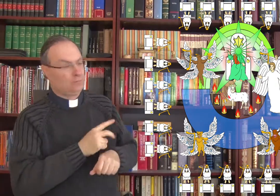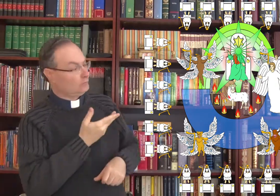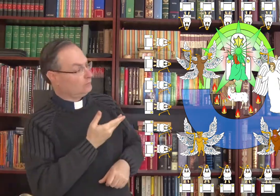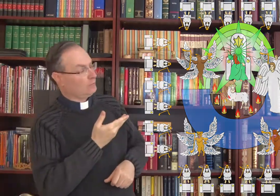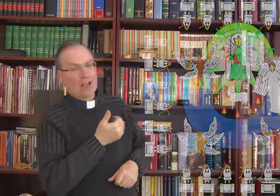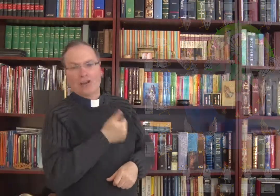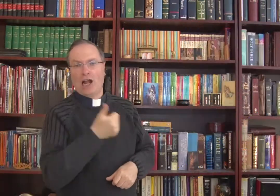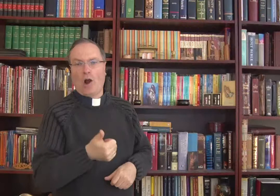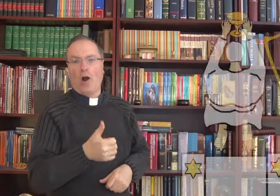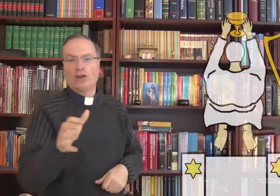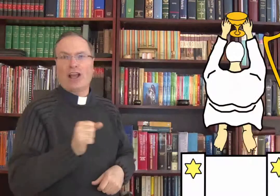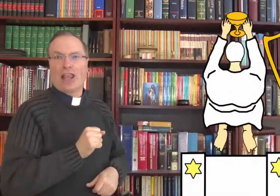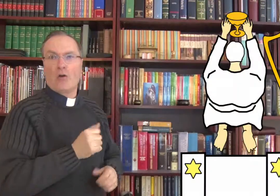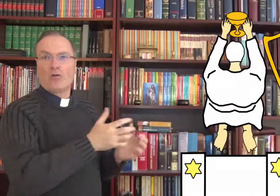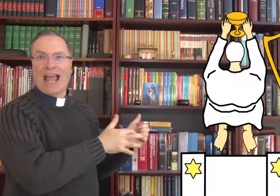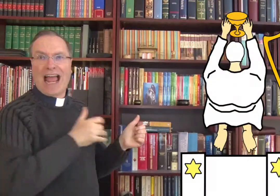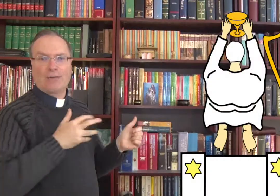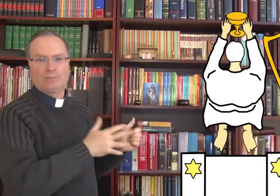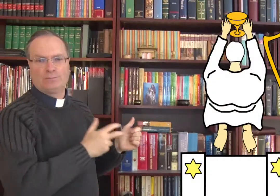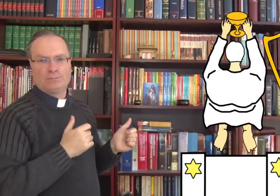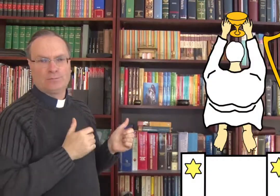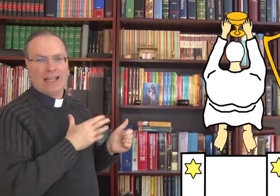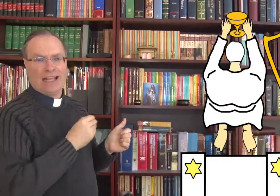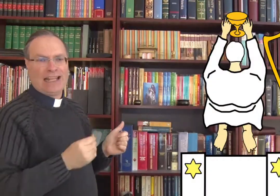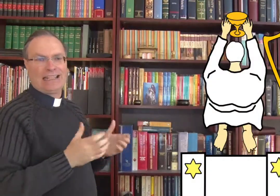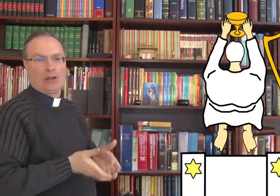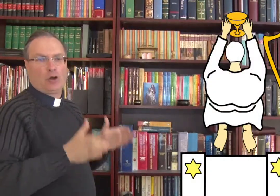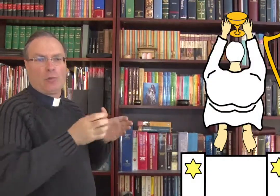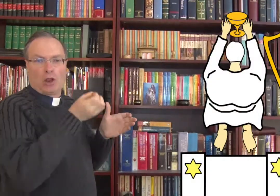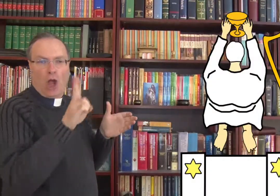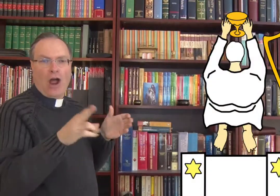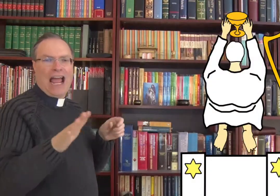Chacun tenait une harpe et des coupes d'or